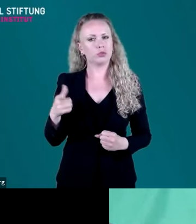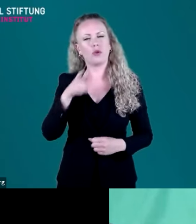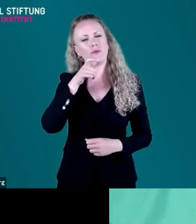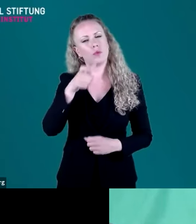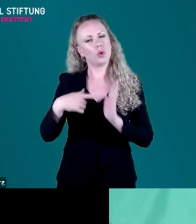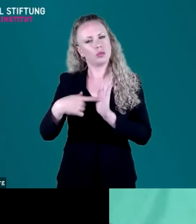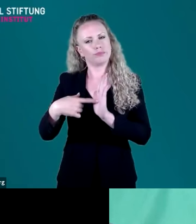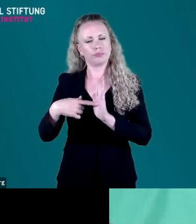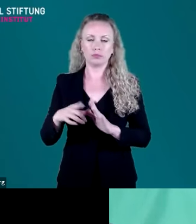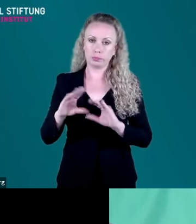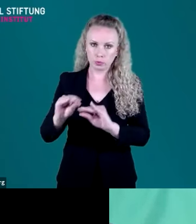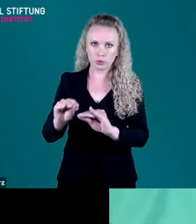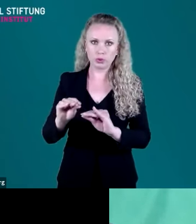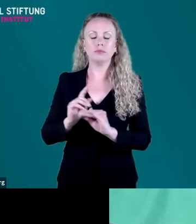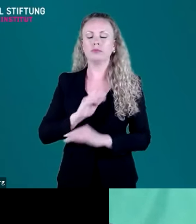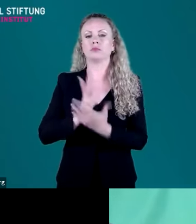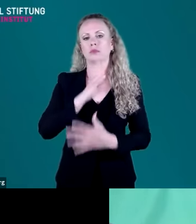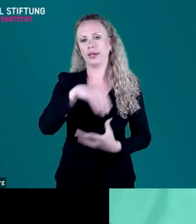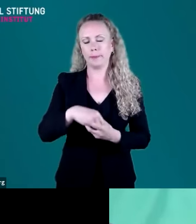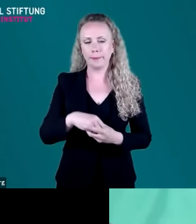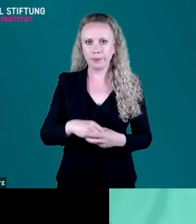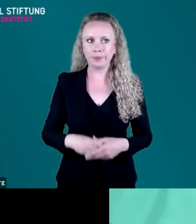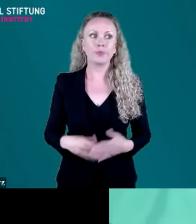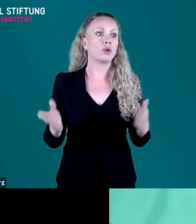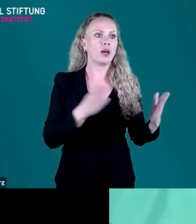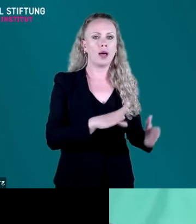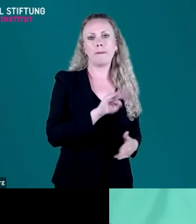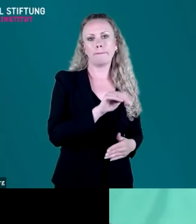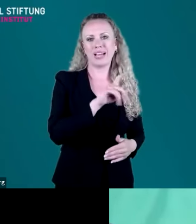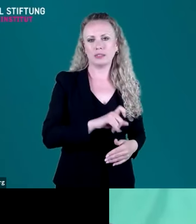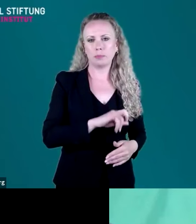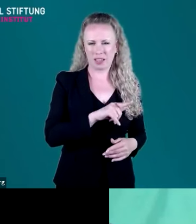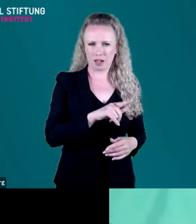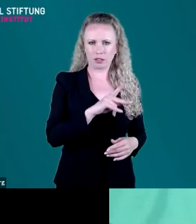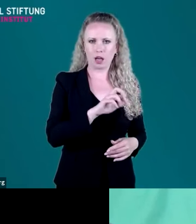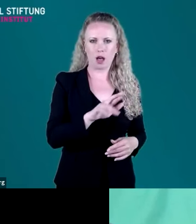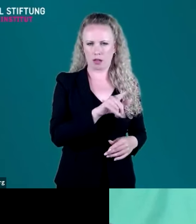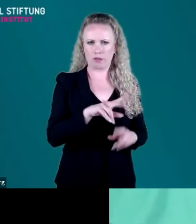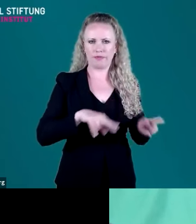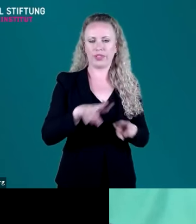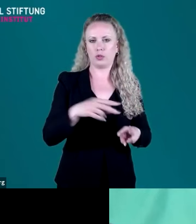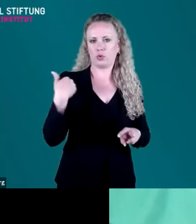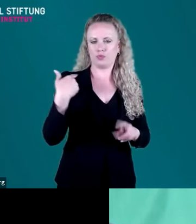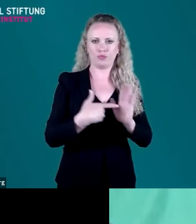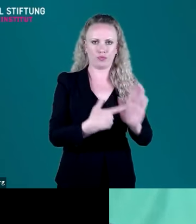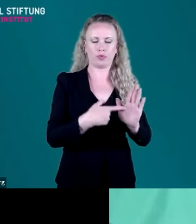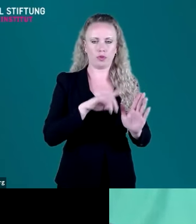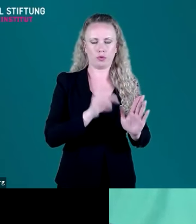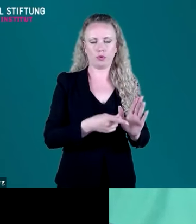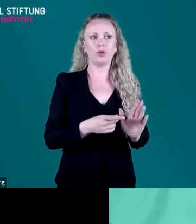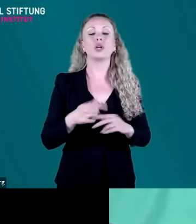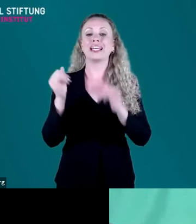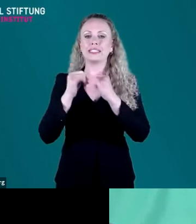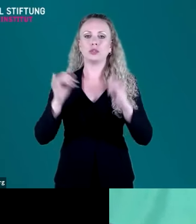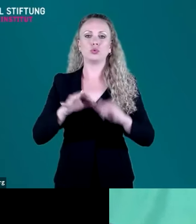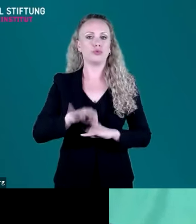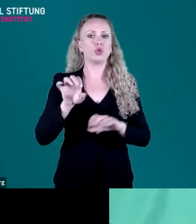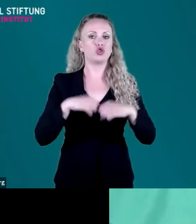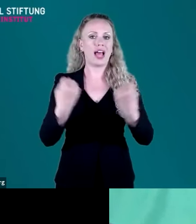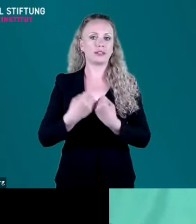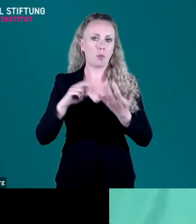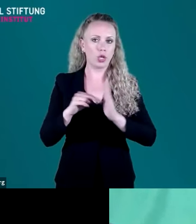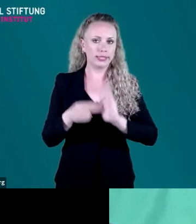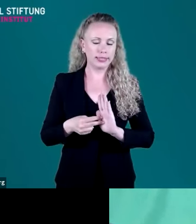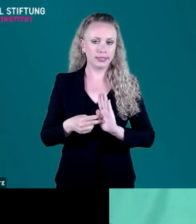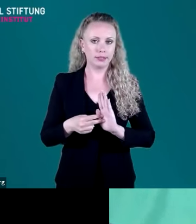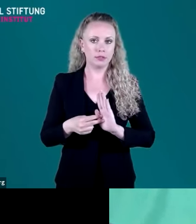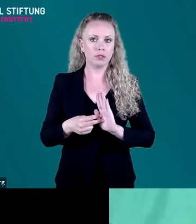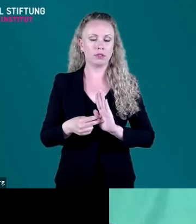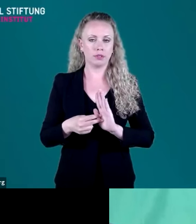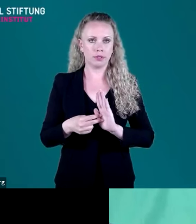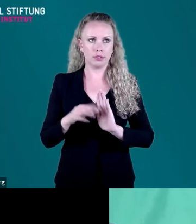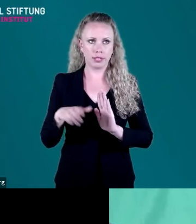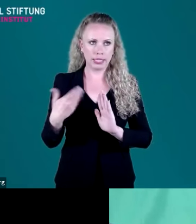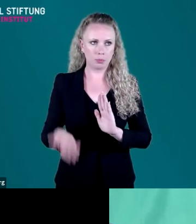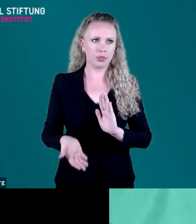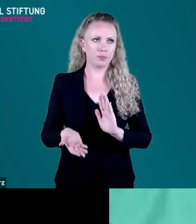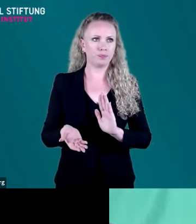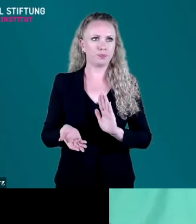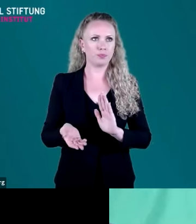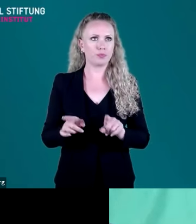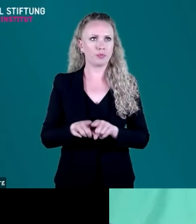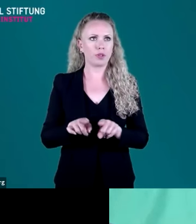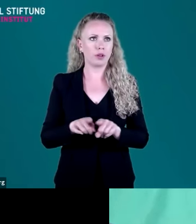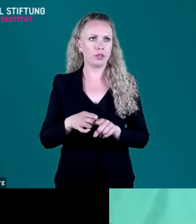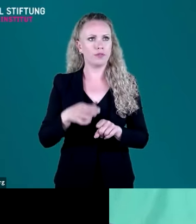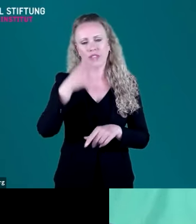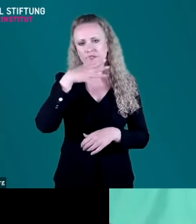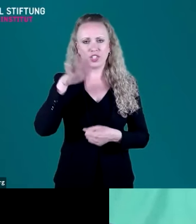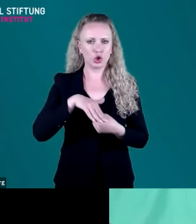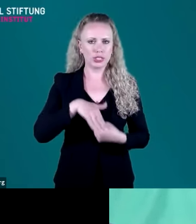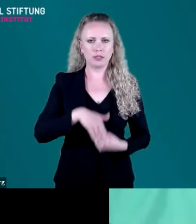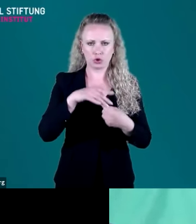Oder auch – Maximilian Krah hat ja auch entsprechende Videos gemacht. Oder es gibt beim Institut für Staatspolitik da – es geht in Richtung von so einer faschistischen Männlichkeit,